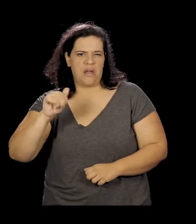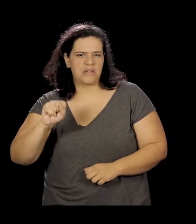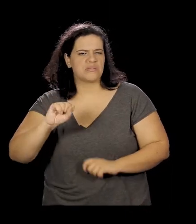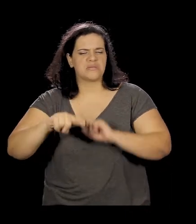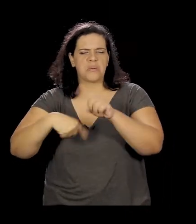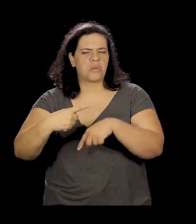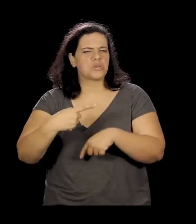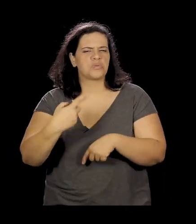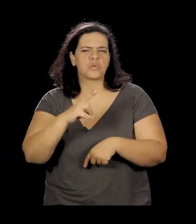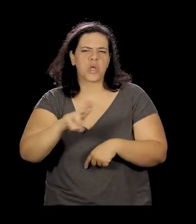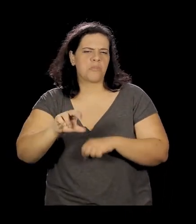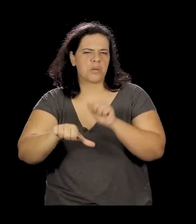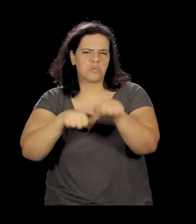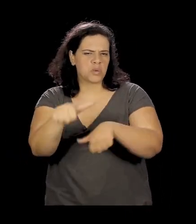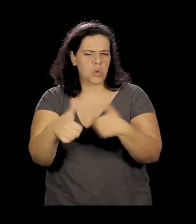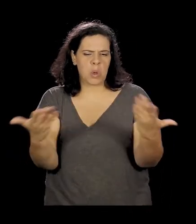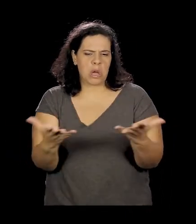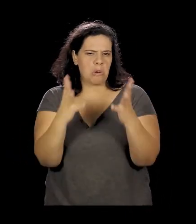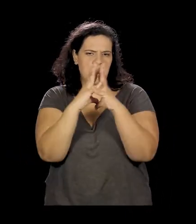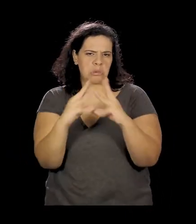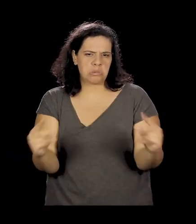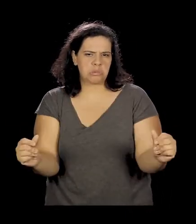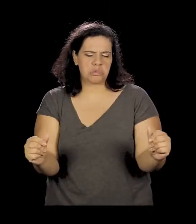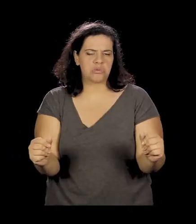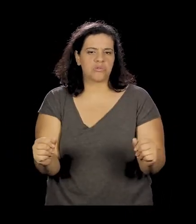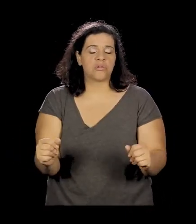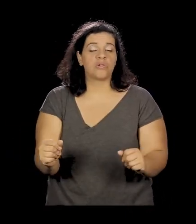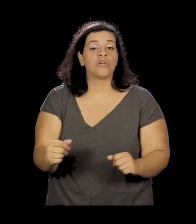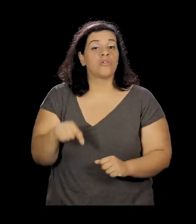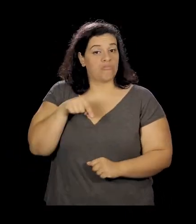e que agora acho que não existe mais.